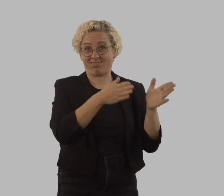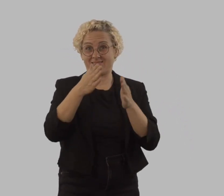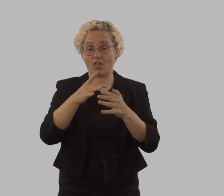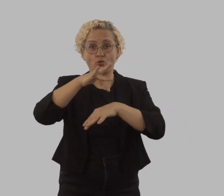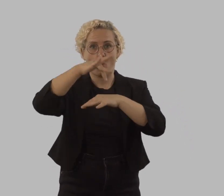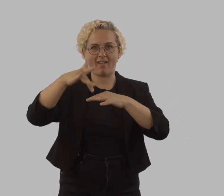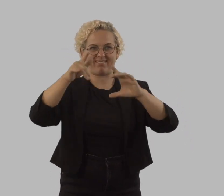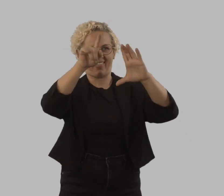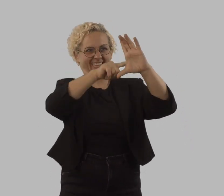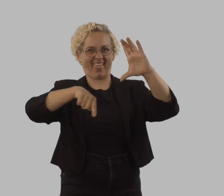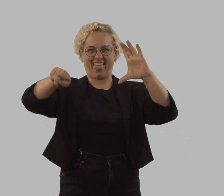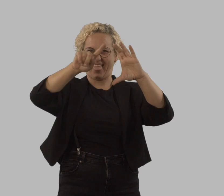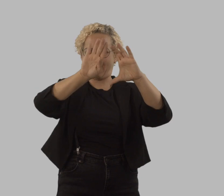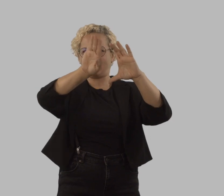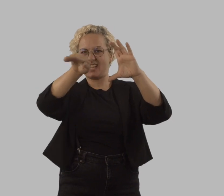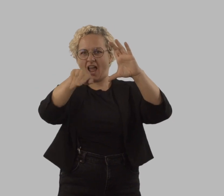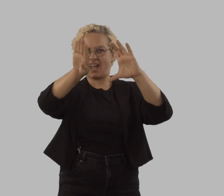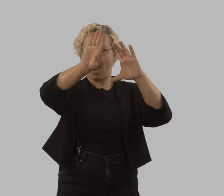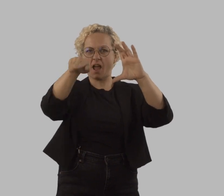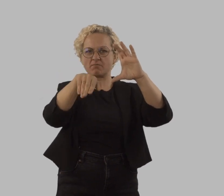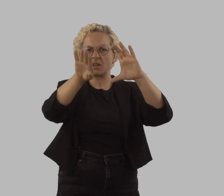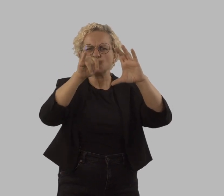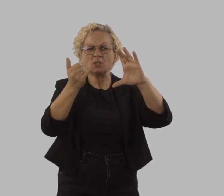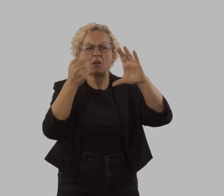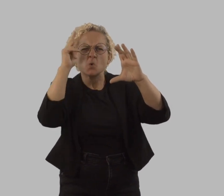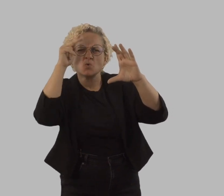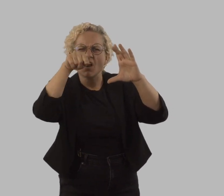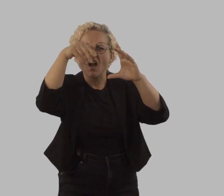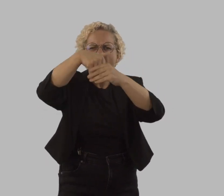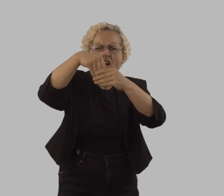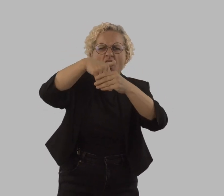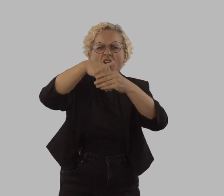Beim Tortendiagramm muss man sich immer überlegen: